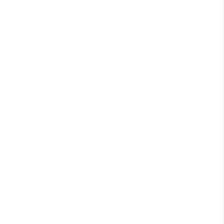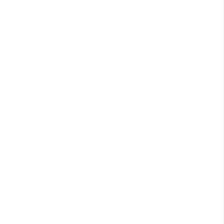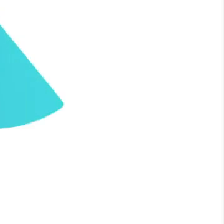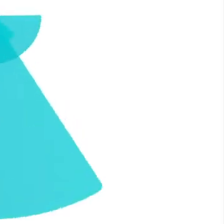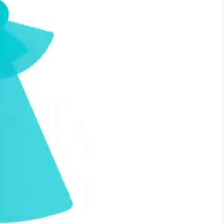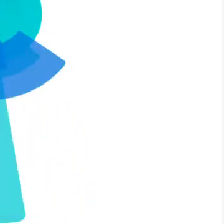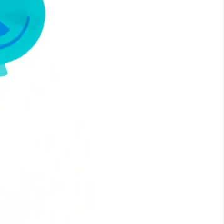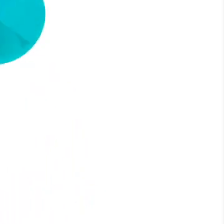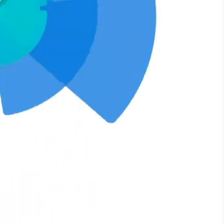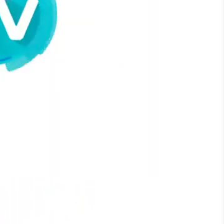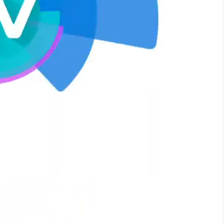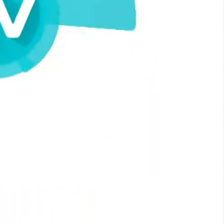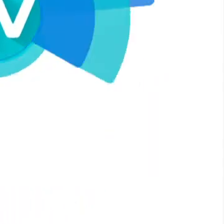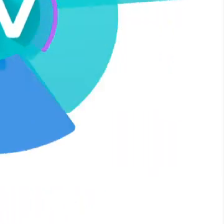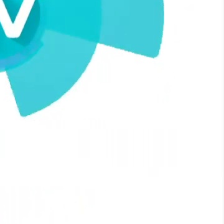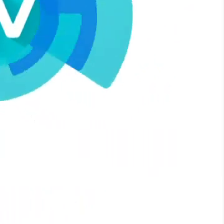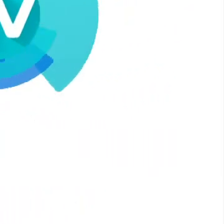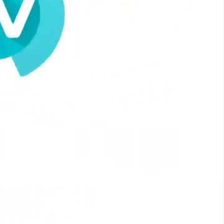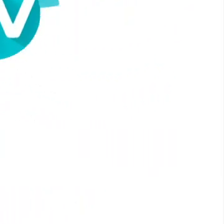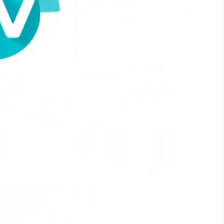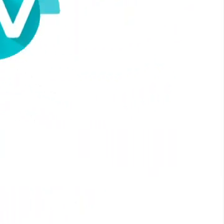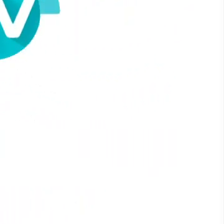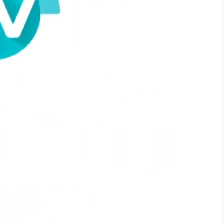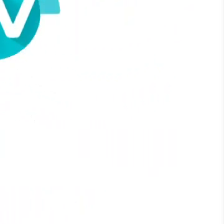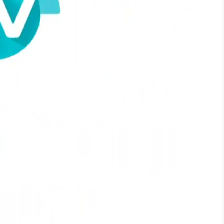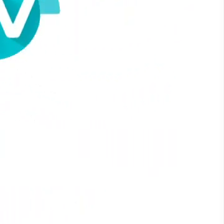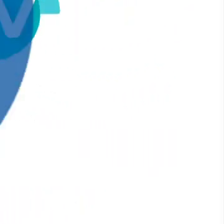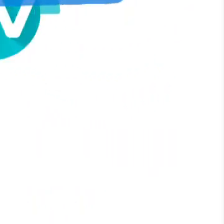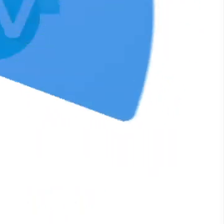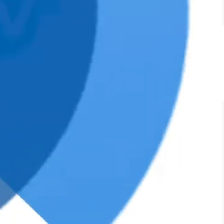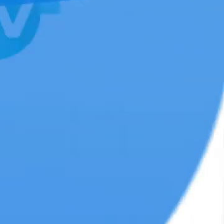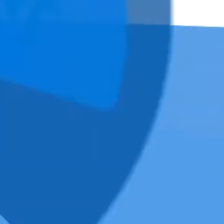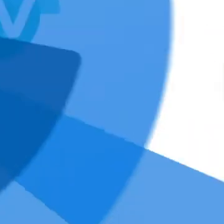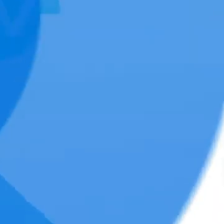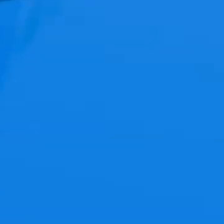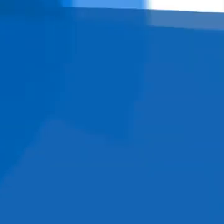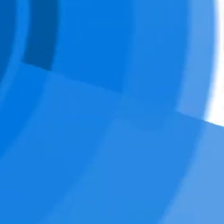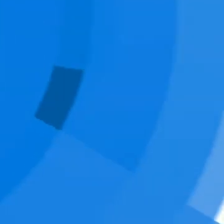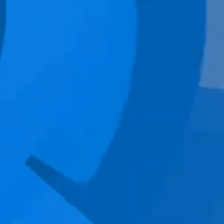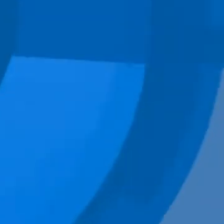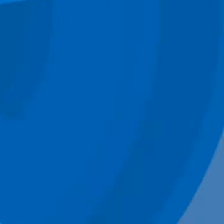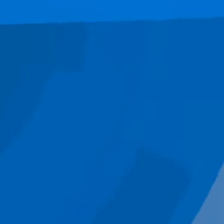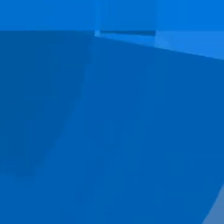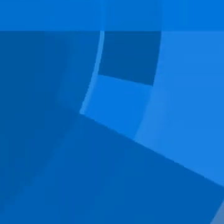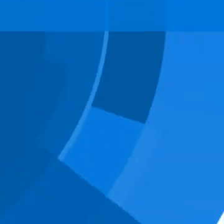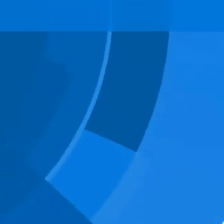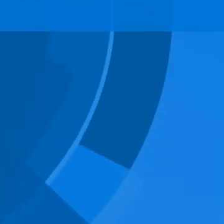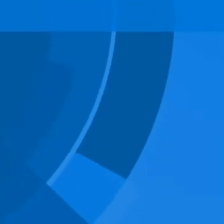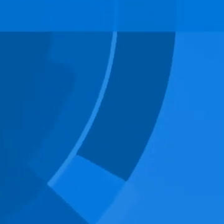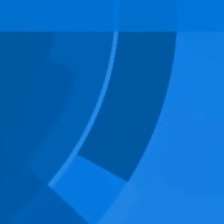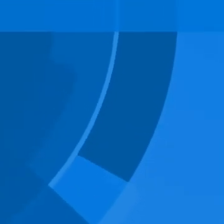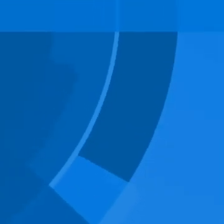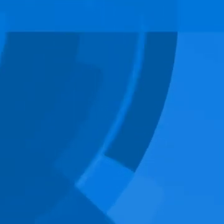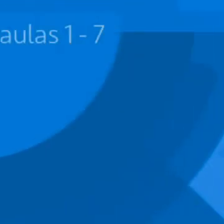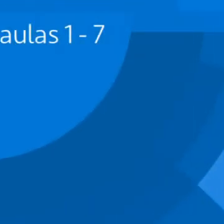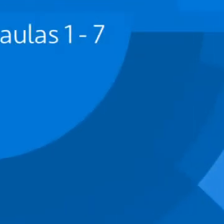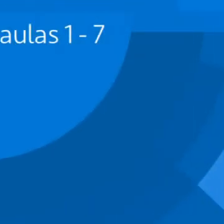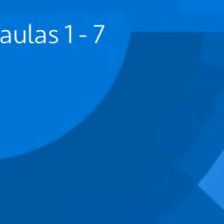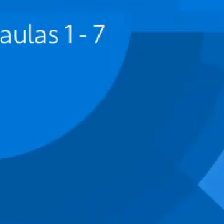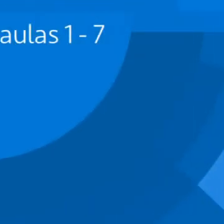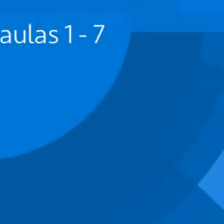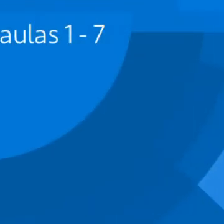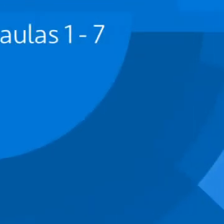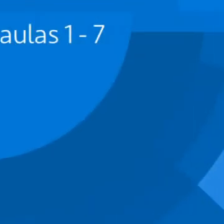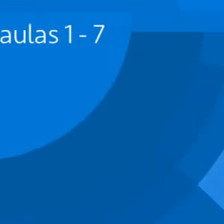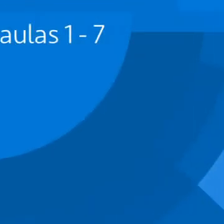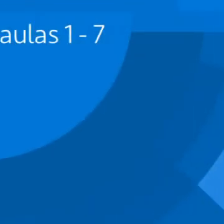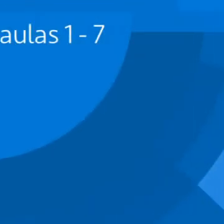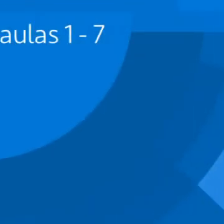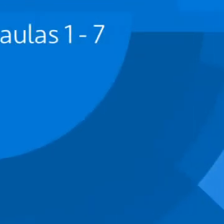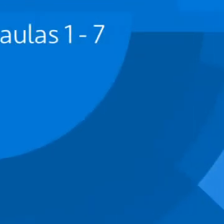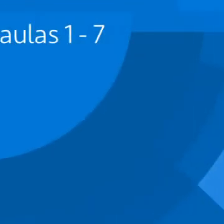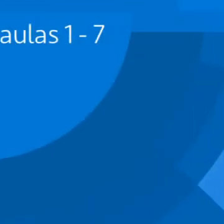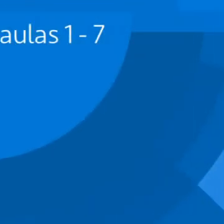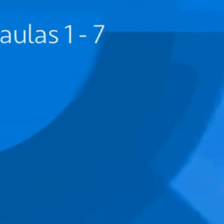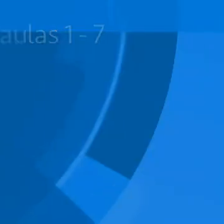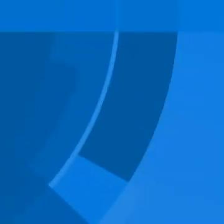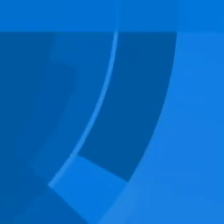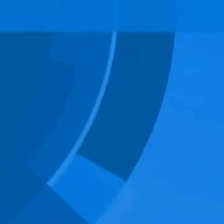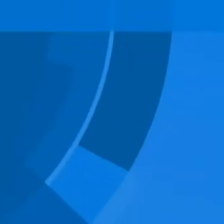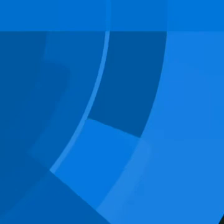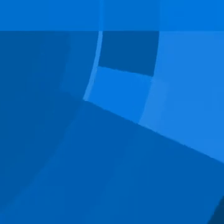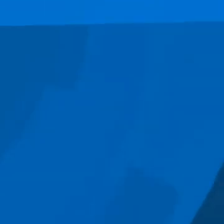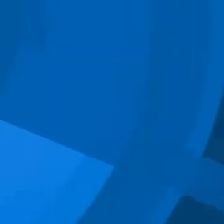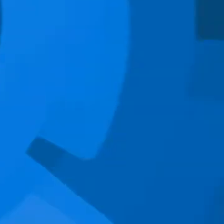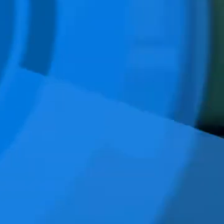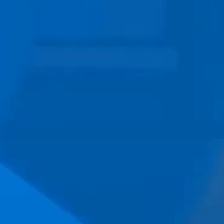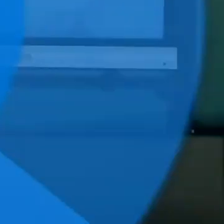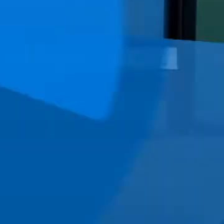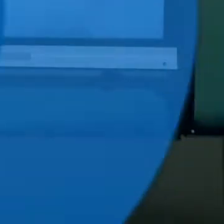[MÚSICA]